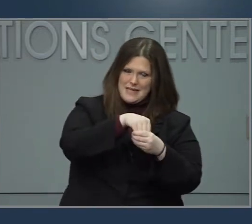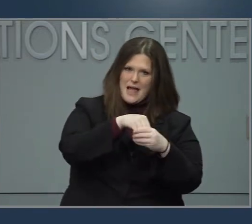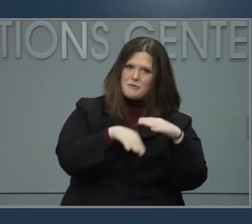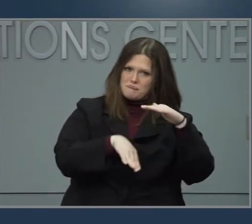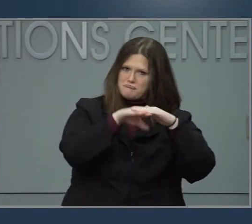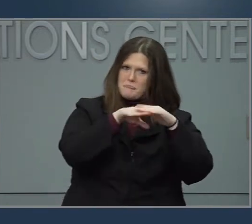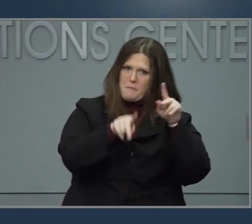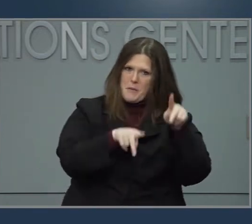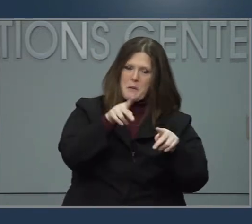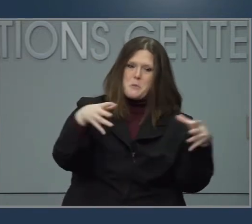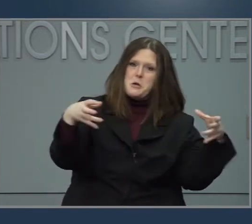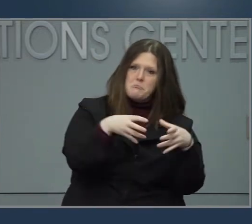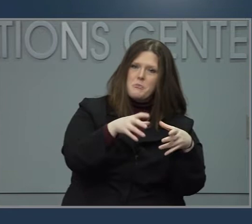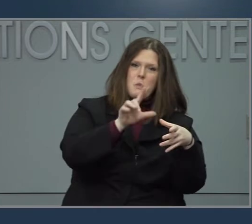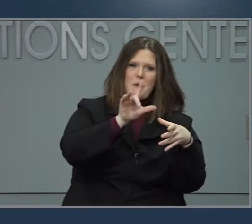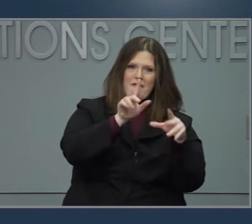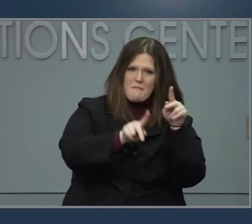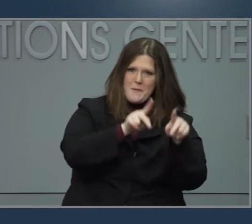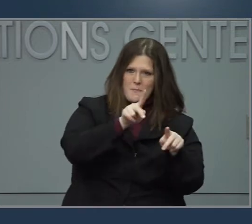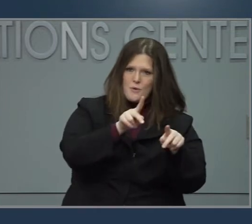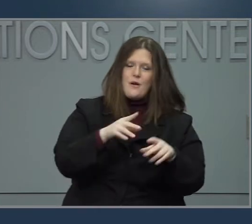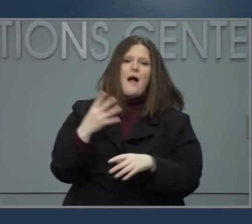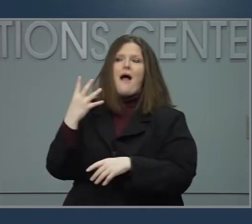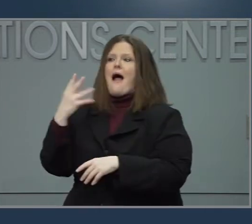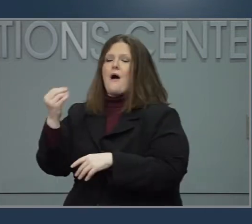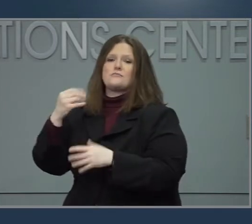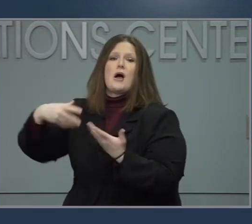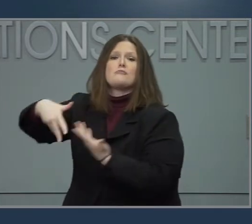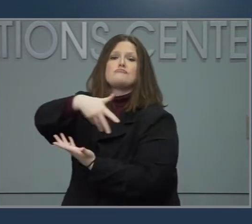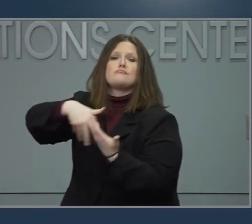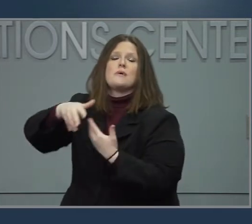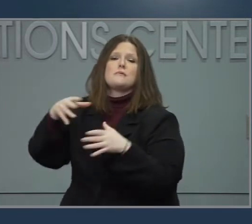Y cincuenta el exterior sabemos que el virus aún se trasmitía en visita sociales y Reñones